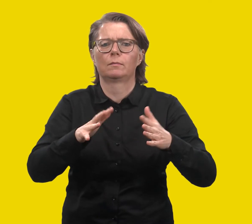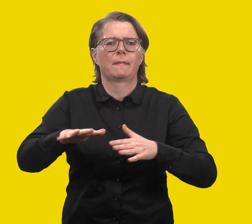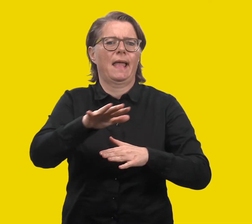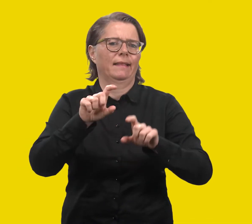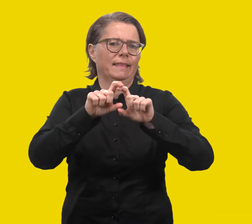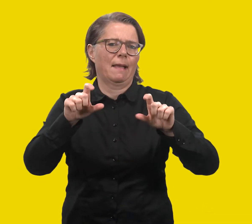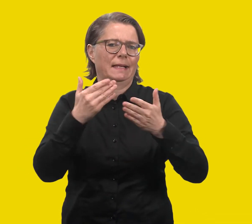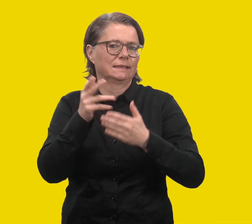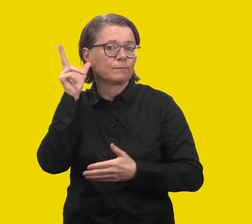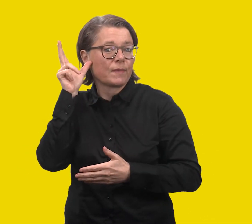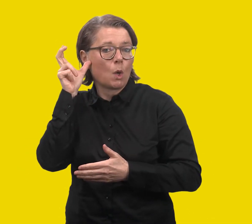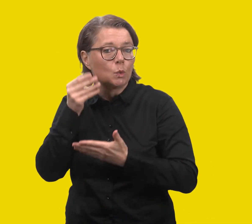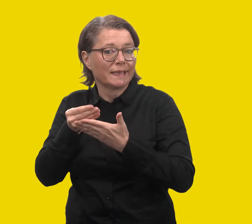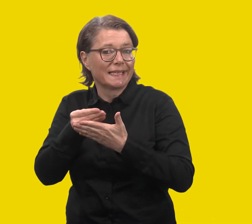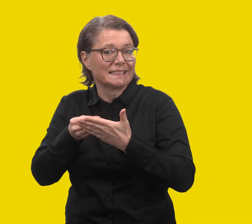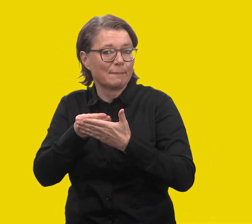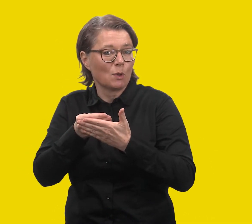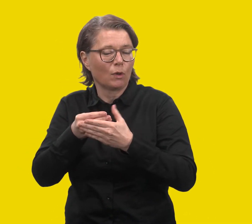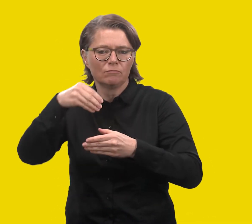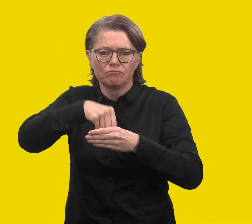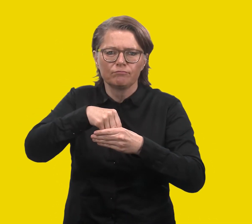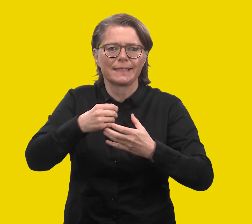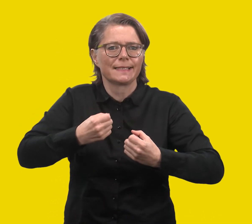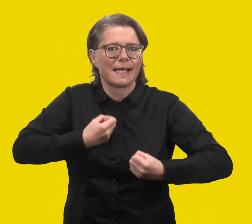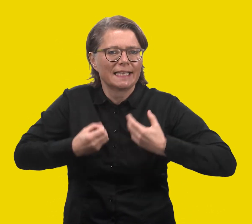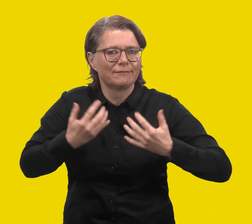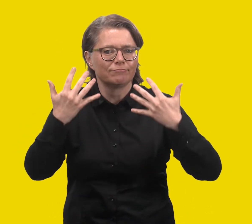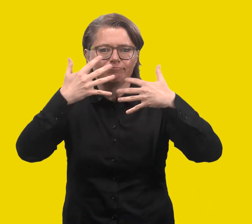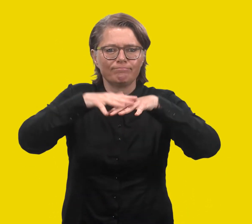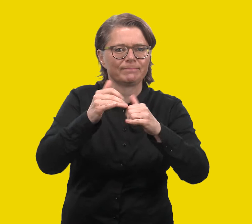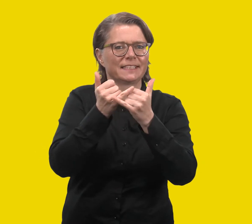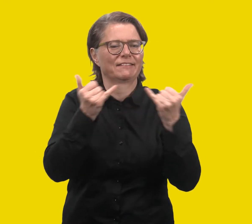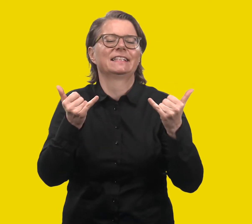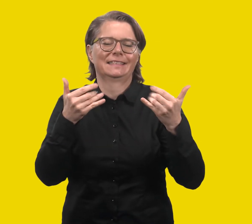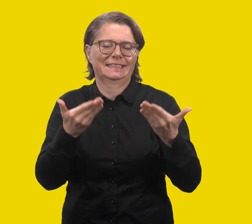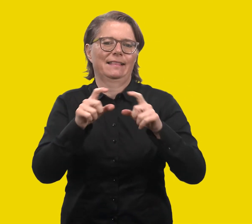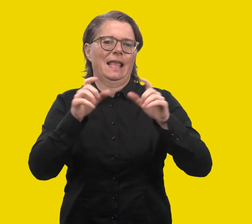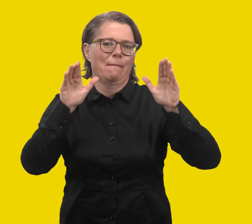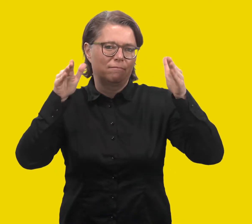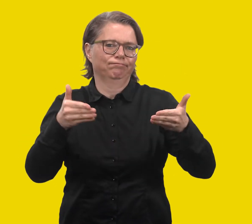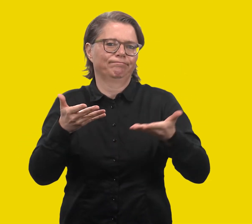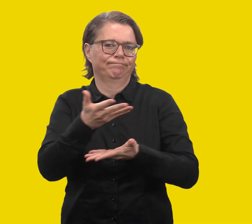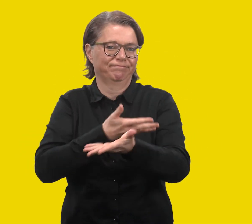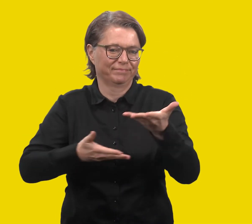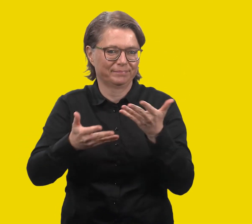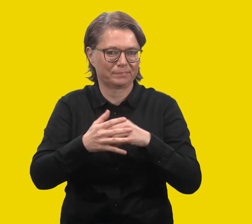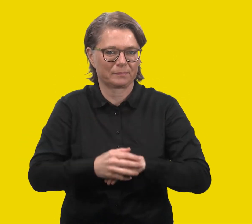im Bereich kreative und integrierte Audiodeskription aus.